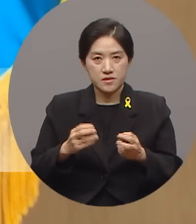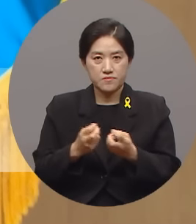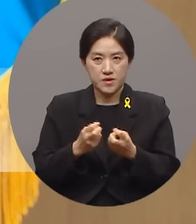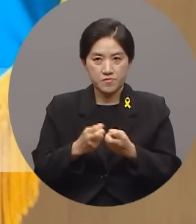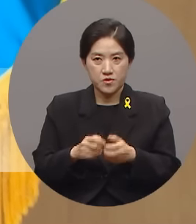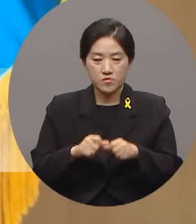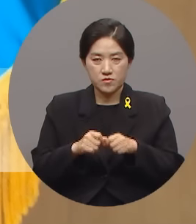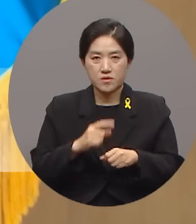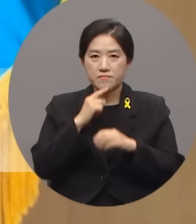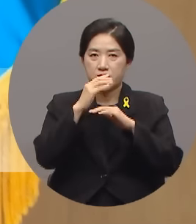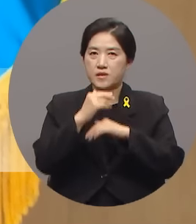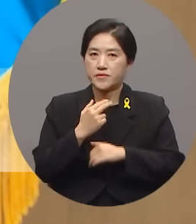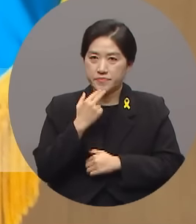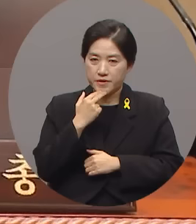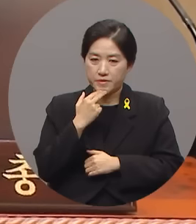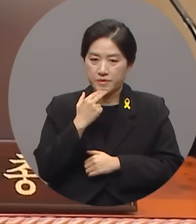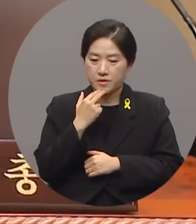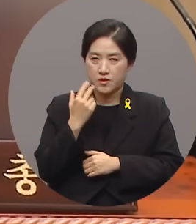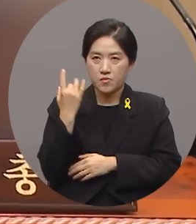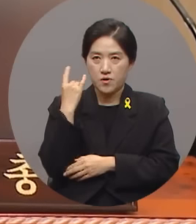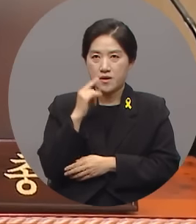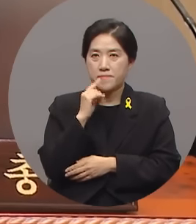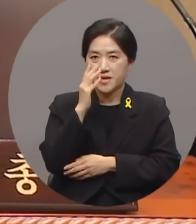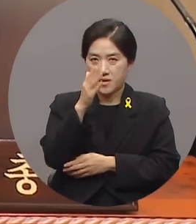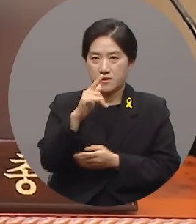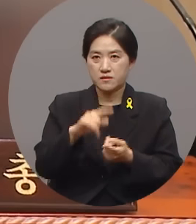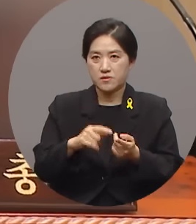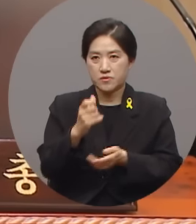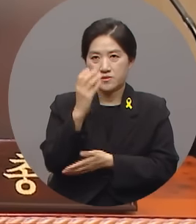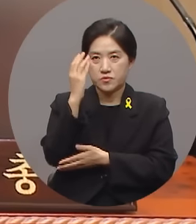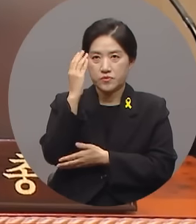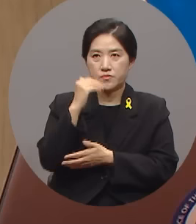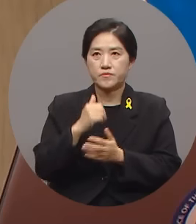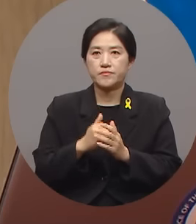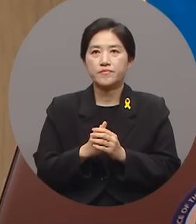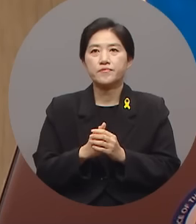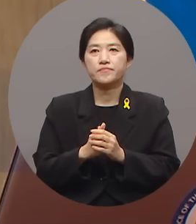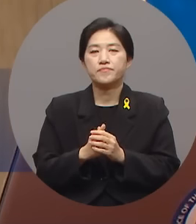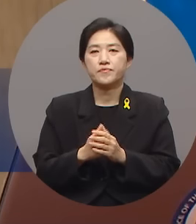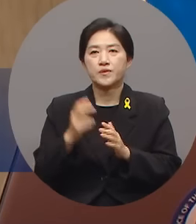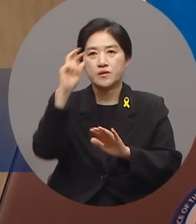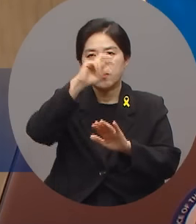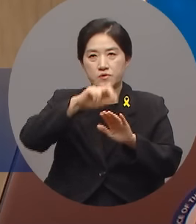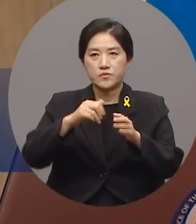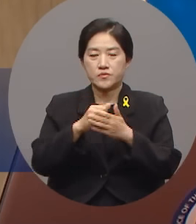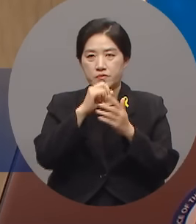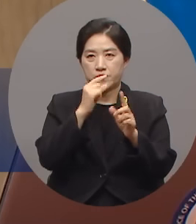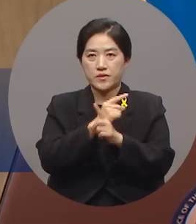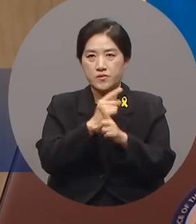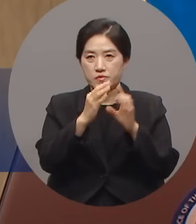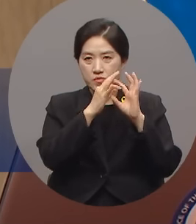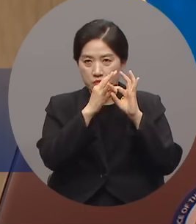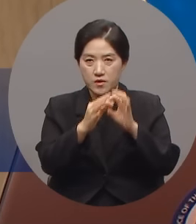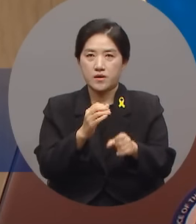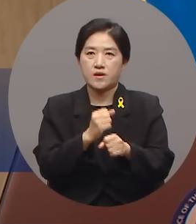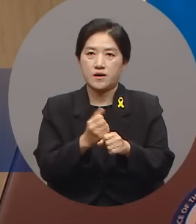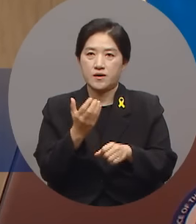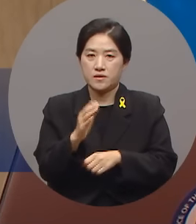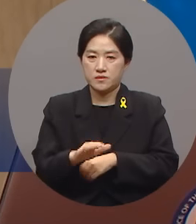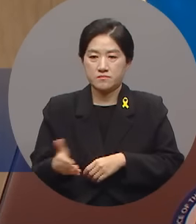의대 증원을 둘러싼 의정 갈등의 해법에는 구체적 언급 없이 기존 방향성을